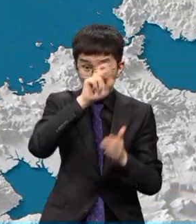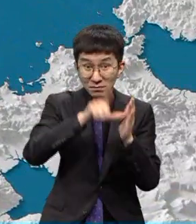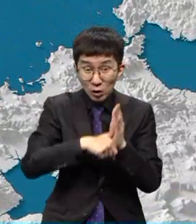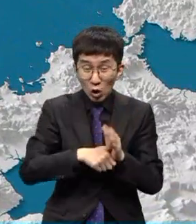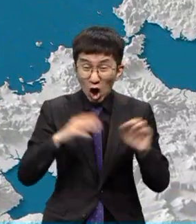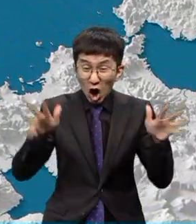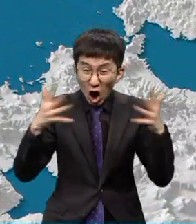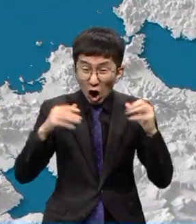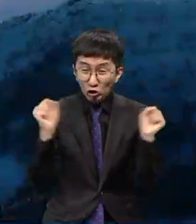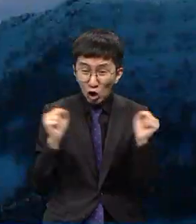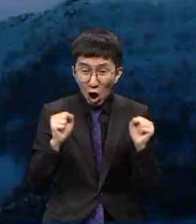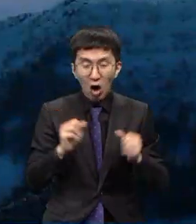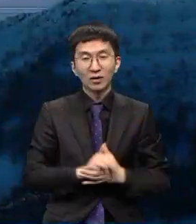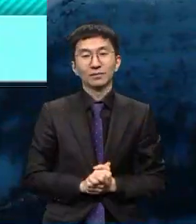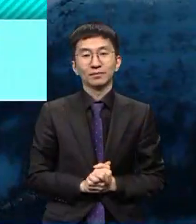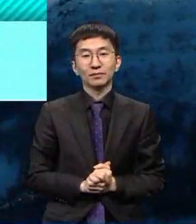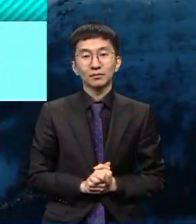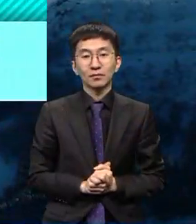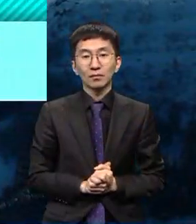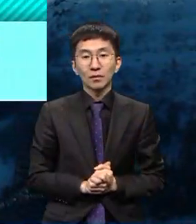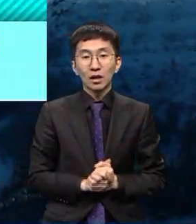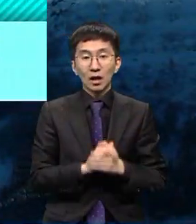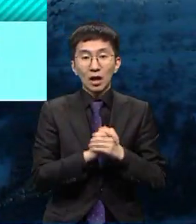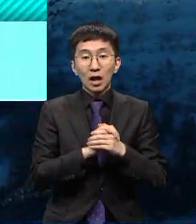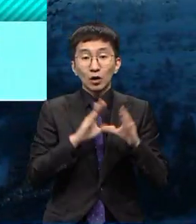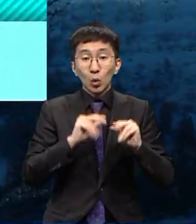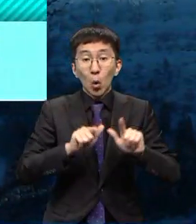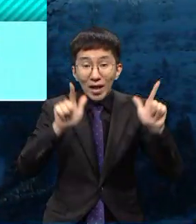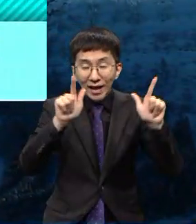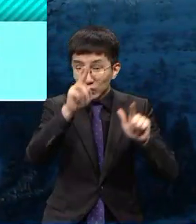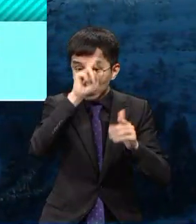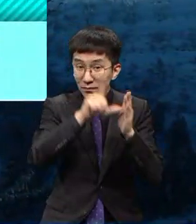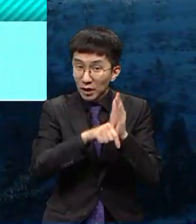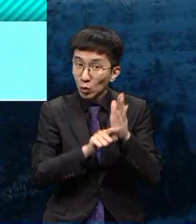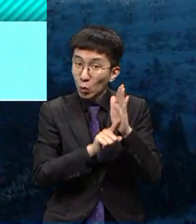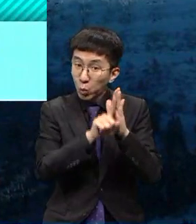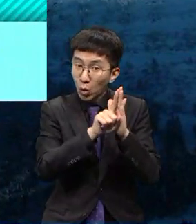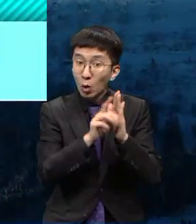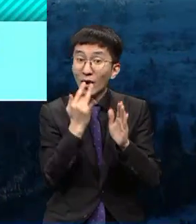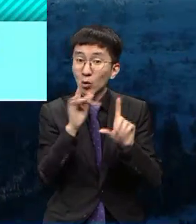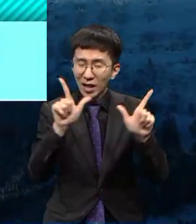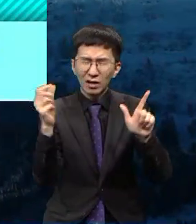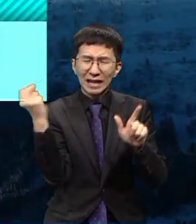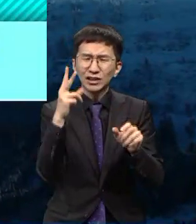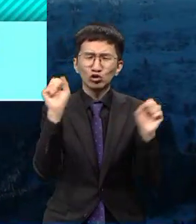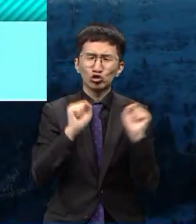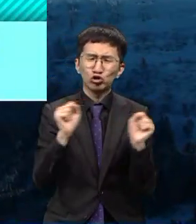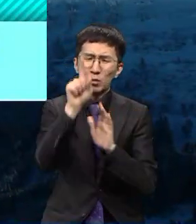극심하겠습니다. 이번 추위는 토요일 낮부터 잠시 누그러졌다가 다음 주 화요일에 다시 찾아오겠습니다.